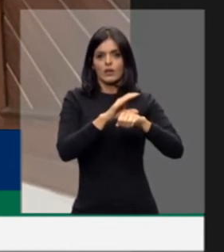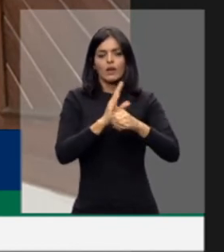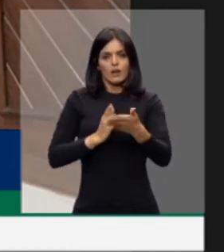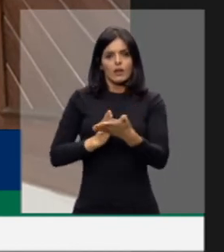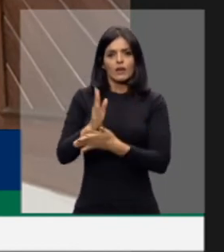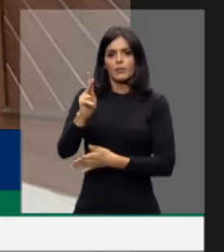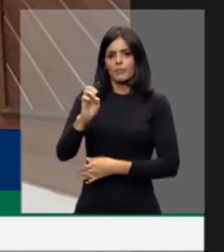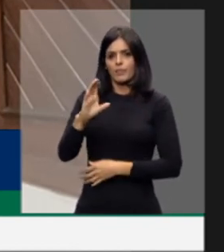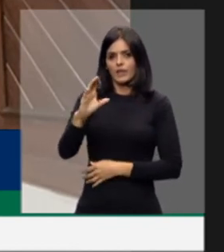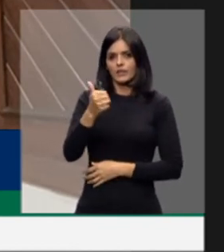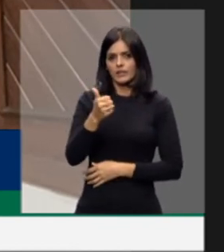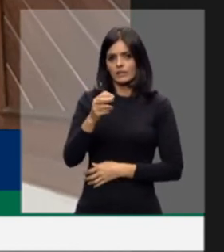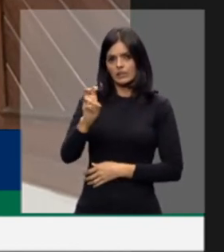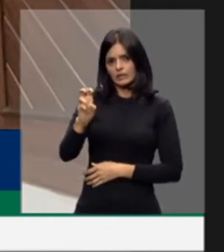FUNDEB. FUNDEB QUE SE TORNOU CONSTITUCIONAL, PERMANENTE,